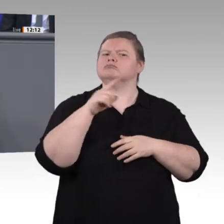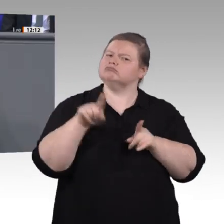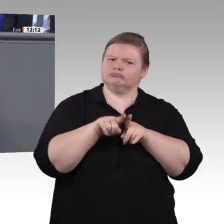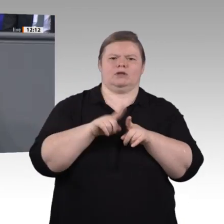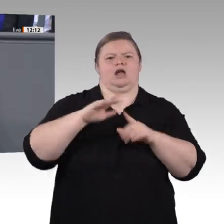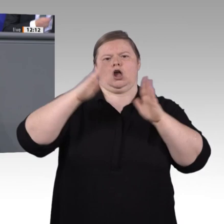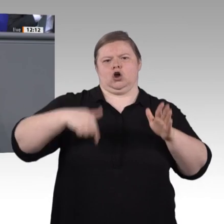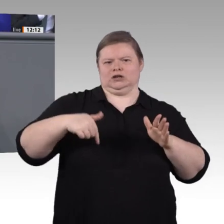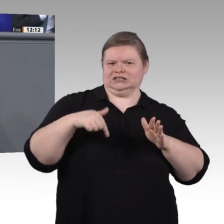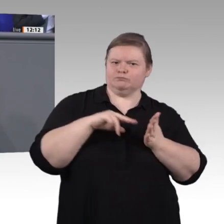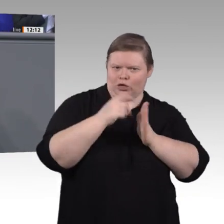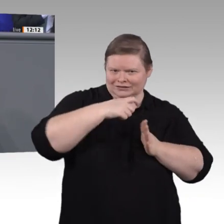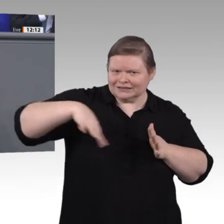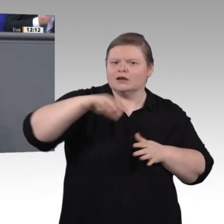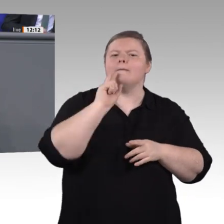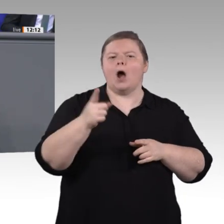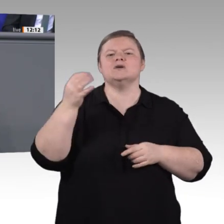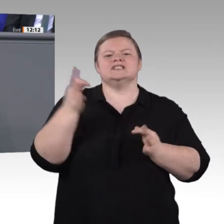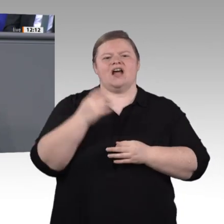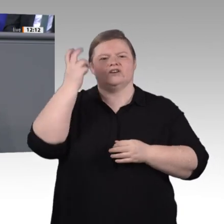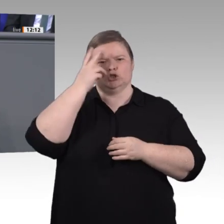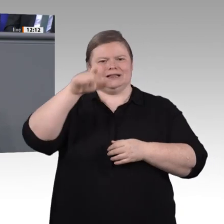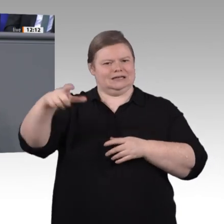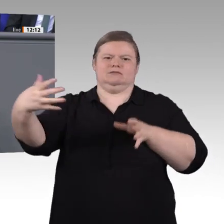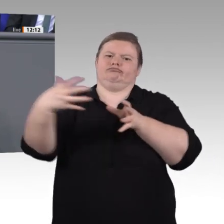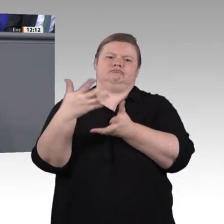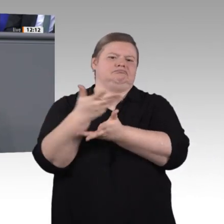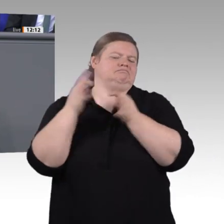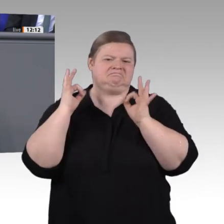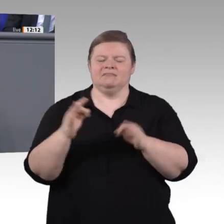Anstrengungen unternehmen, um die Herausforderungen einer digitalen Arbeitswelt zu meistern